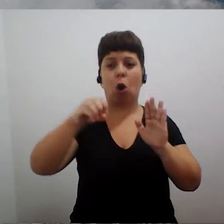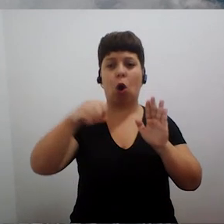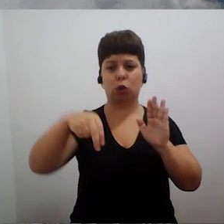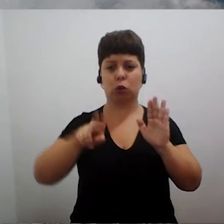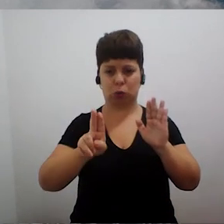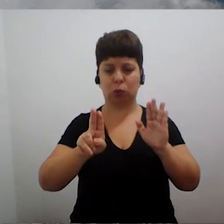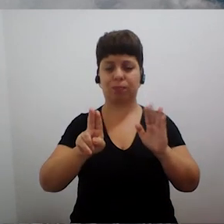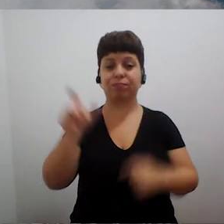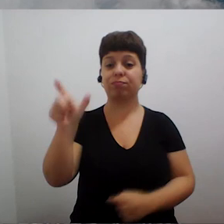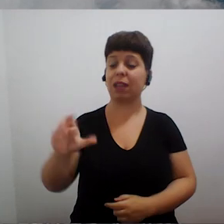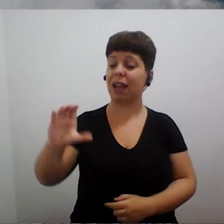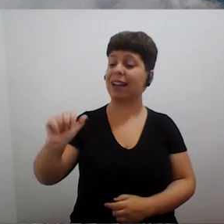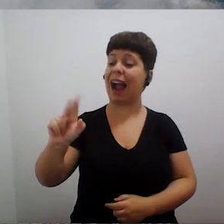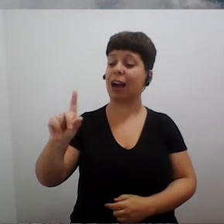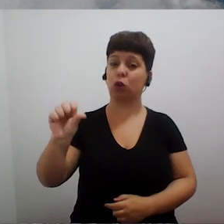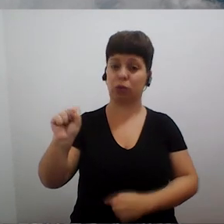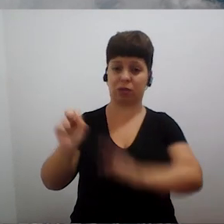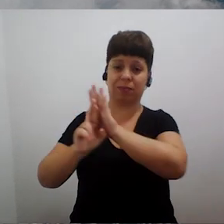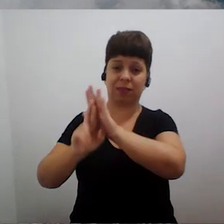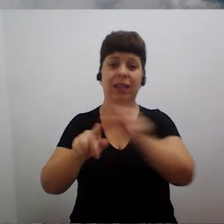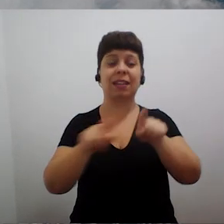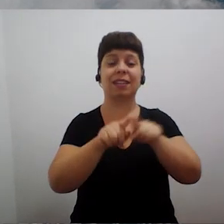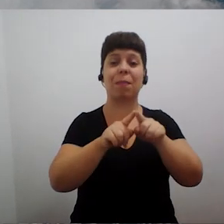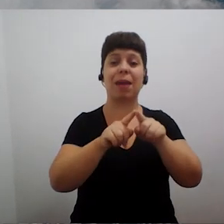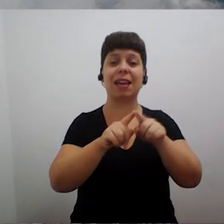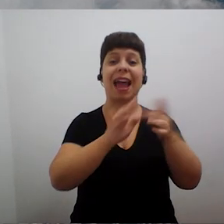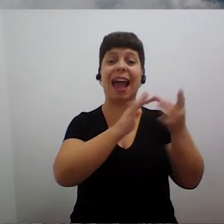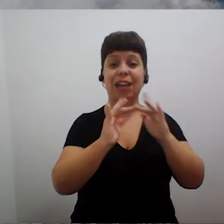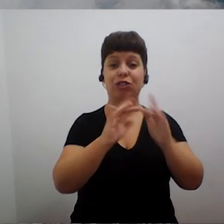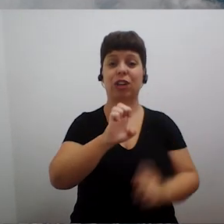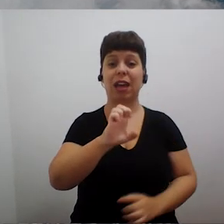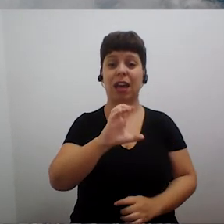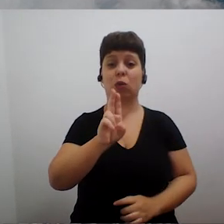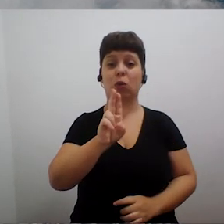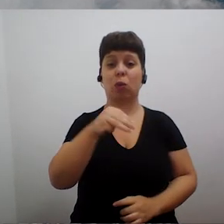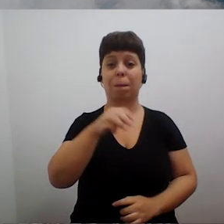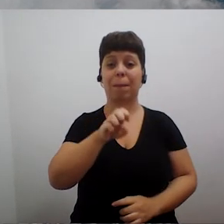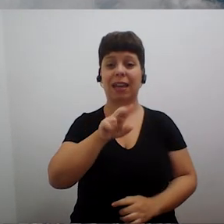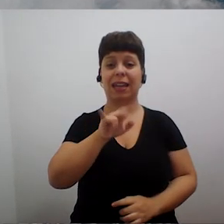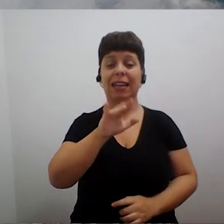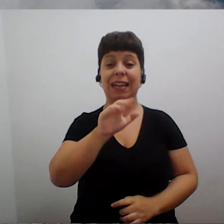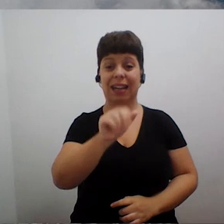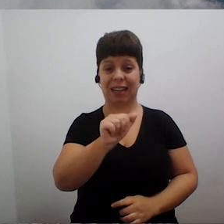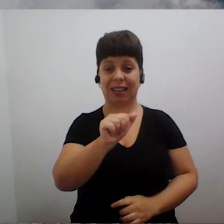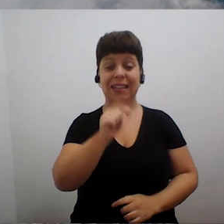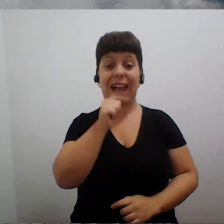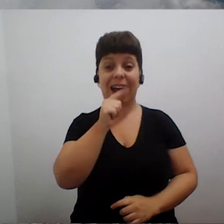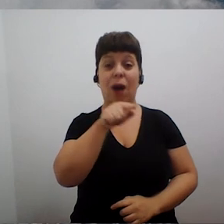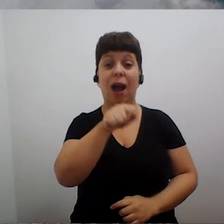a quem agradeço na pessoa do Carlos Vicente e da Rede Ecumênica da Água, a quem agradeço na pessoa do Padre Elias Wolff.